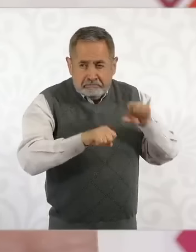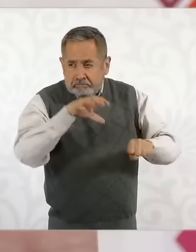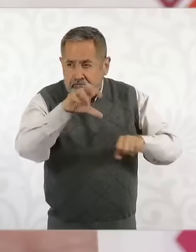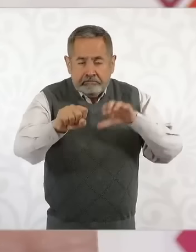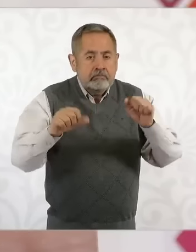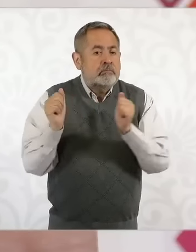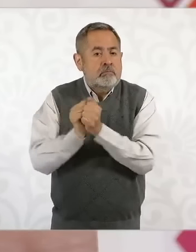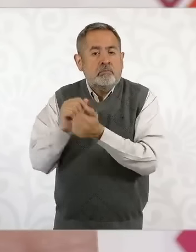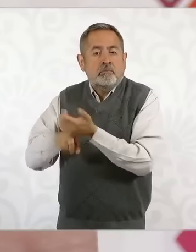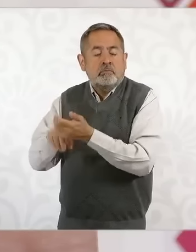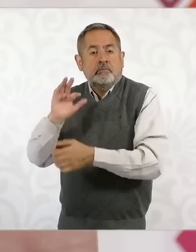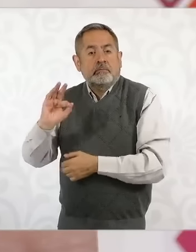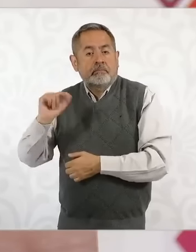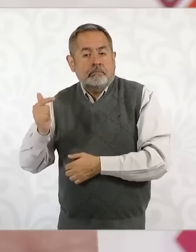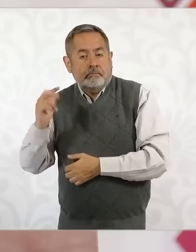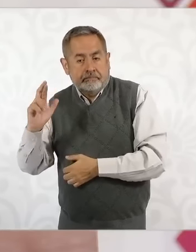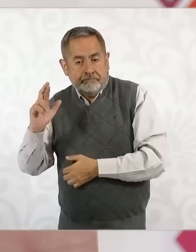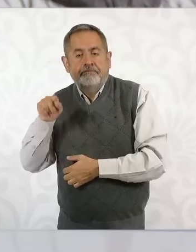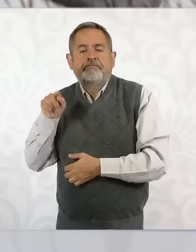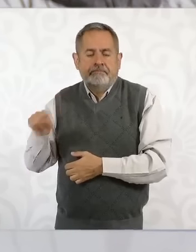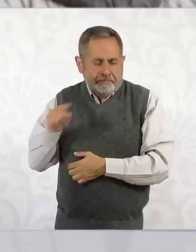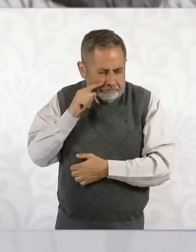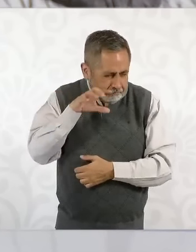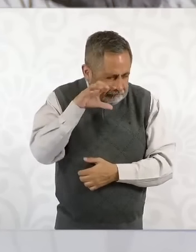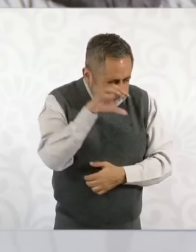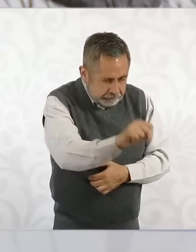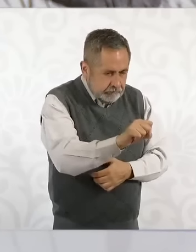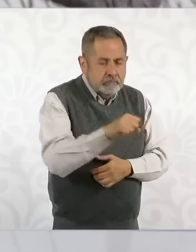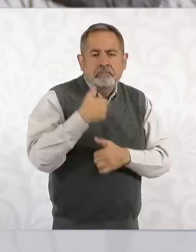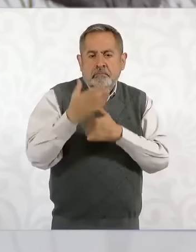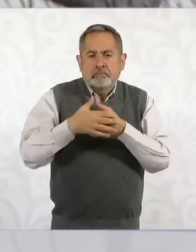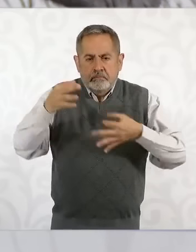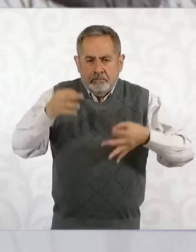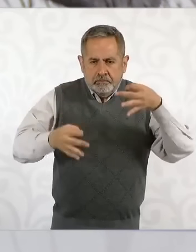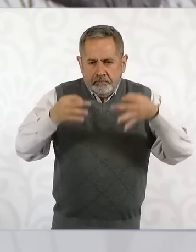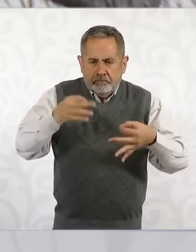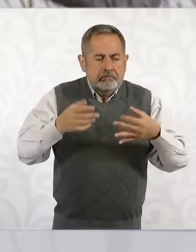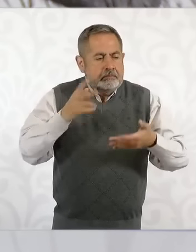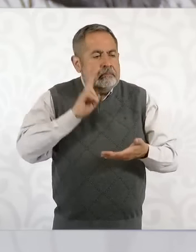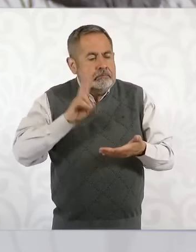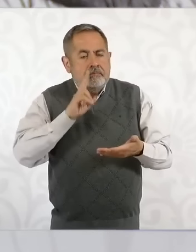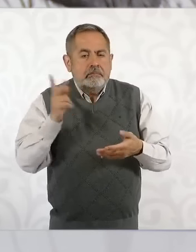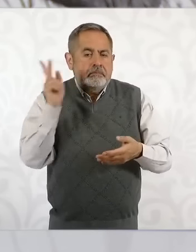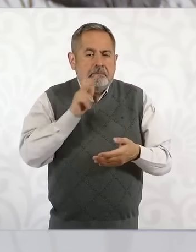General de la República y que en las audiencias pues se iba se iban a dar las pruebas contundentes